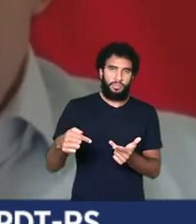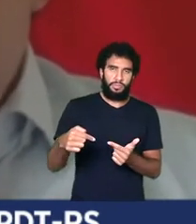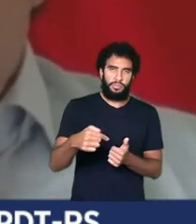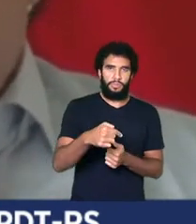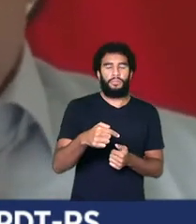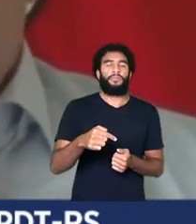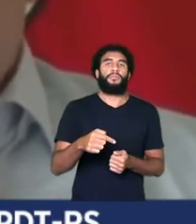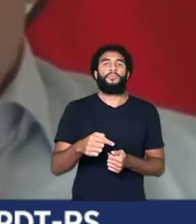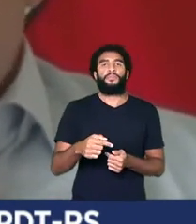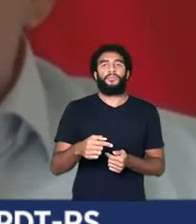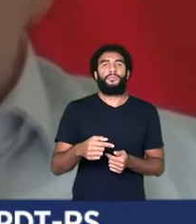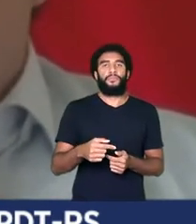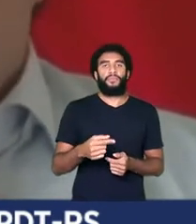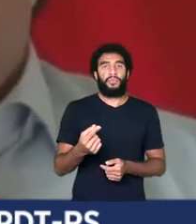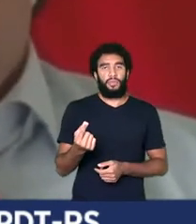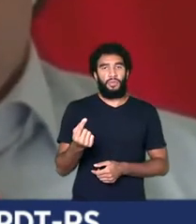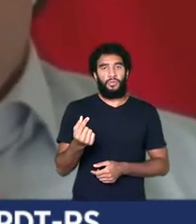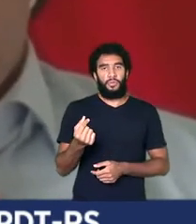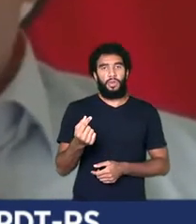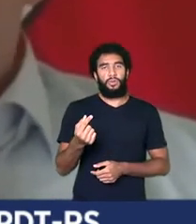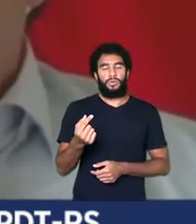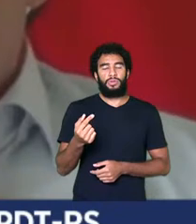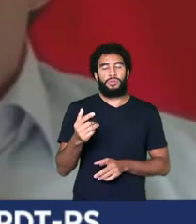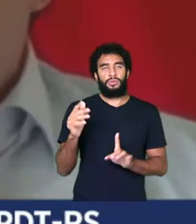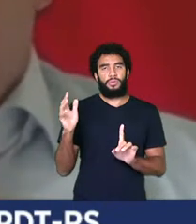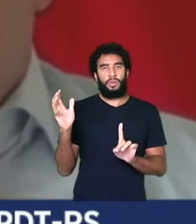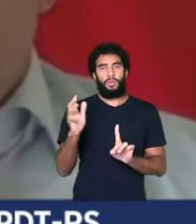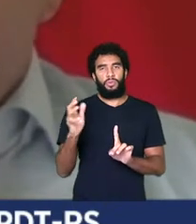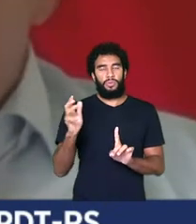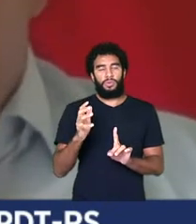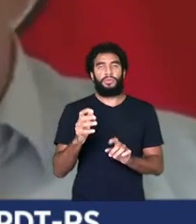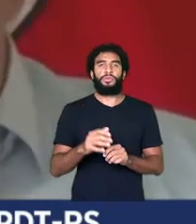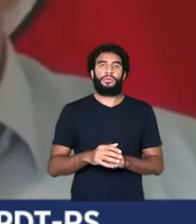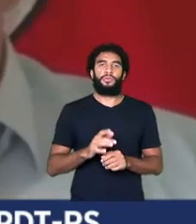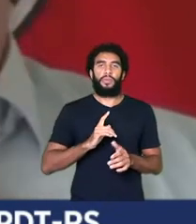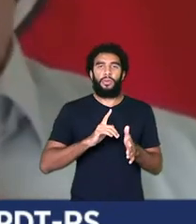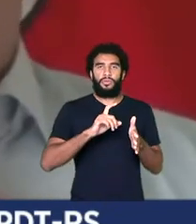NCIA, OU SEJA, TEM UMA CESTA DE IMPOSTOS EM CIMA DOS JOGOS. OU SEJA, É UMA CARGA TRIBUTÁ